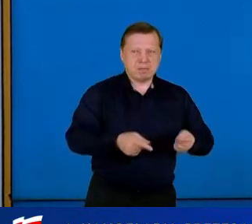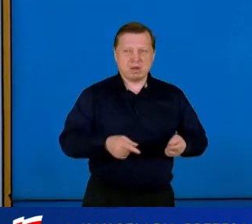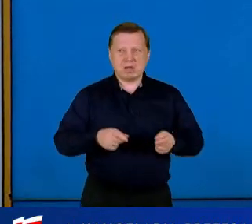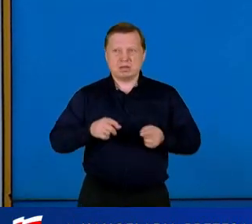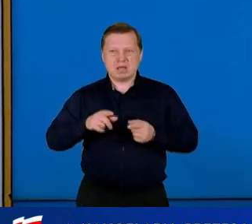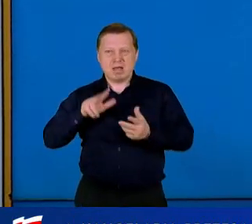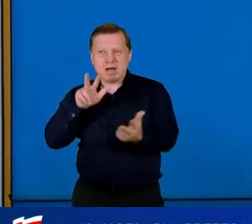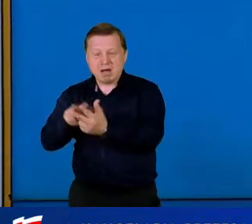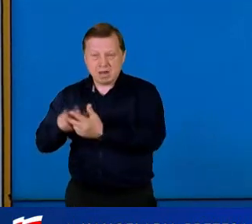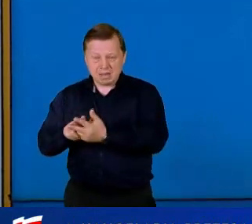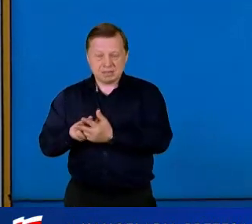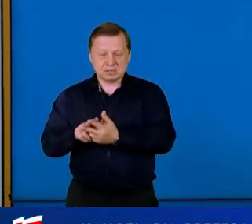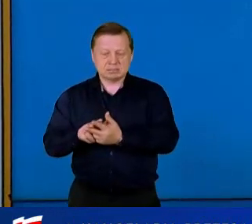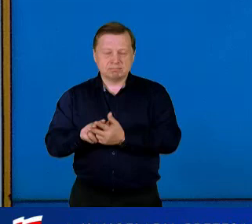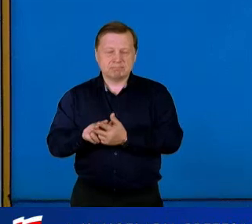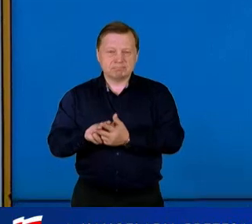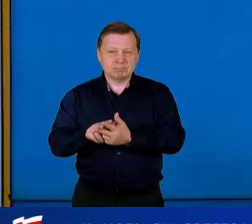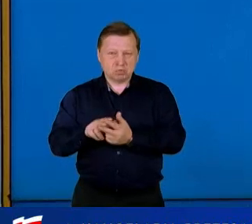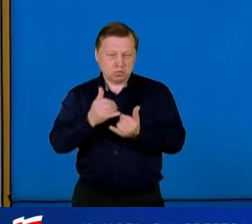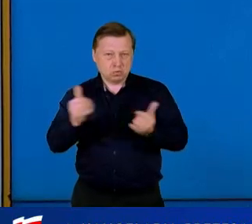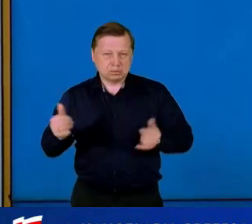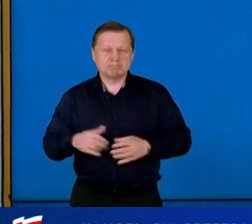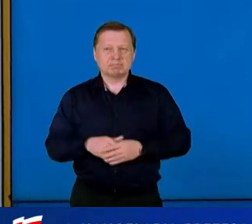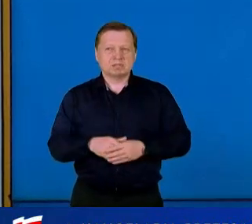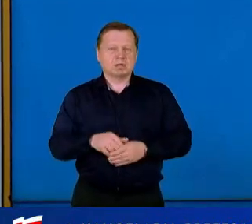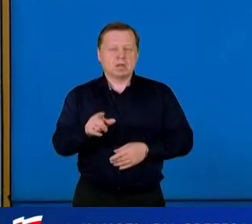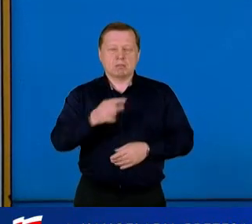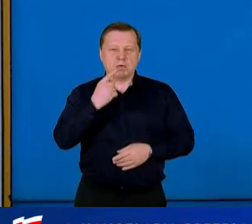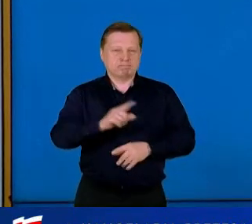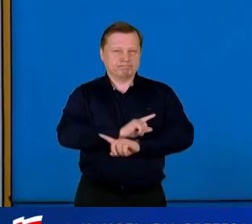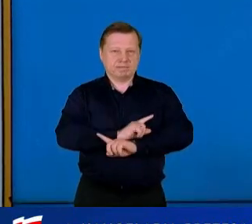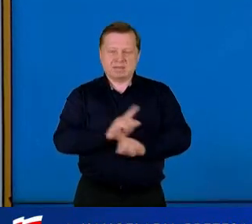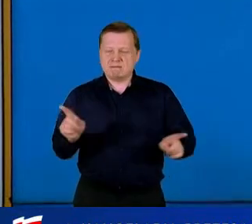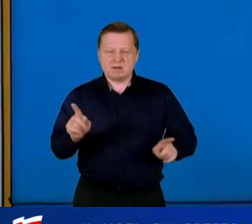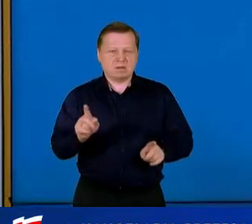są jak najbardziej, są absolutnie wykluczone. Nie powinny miejsca.